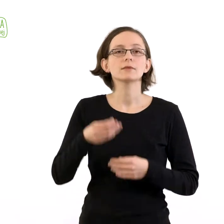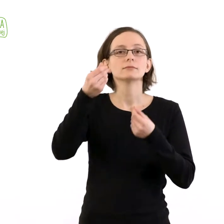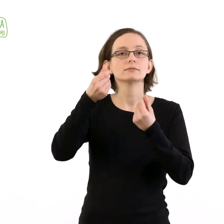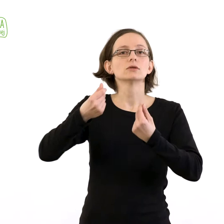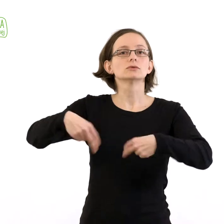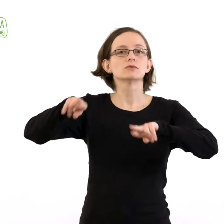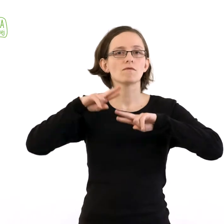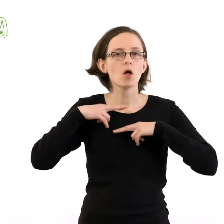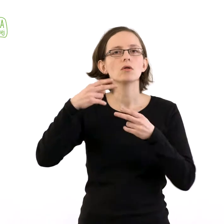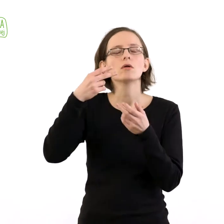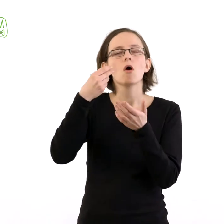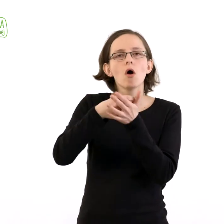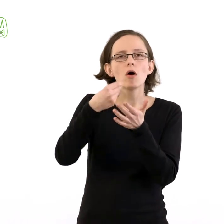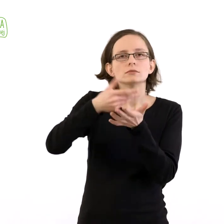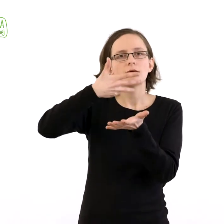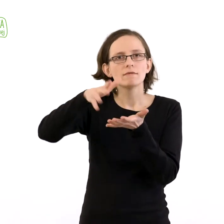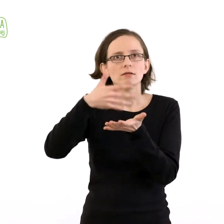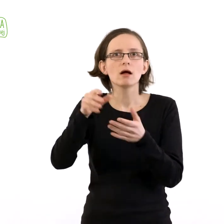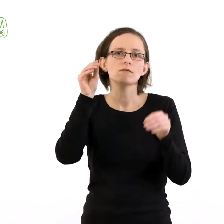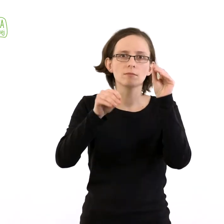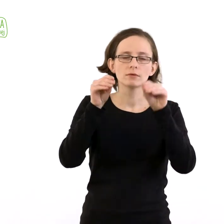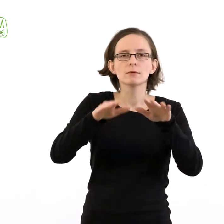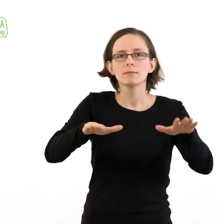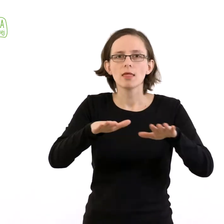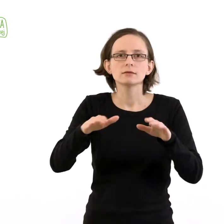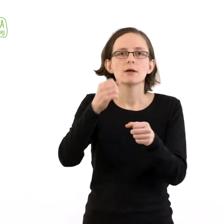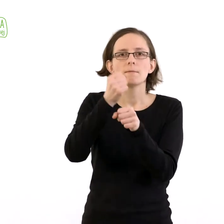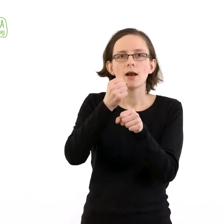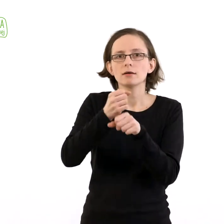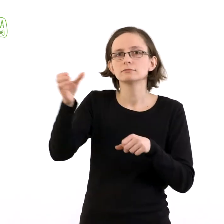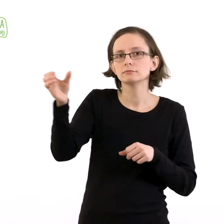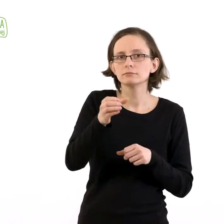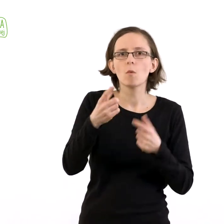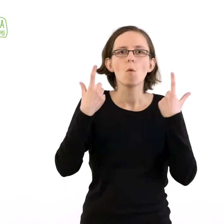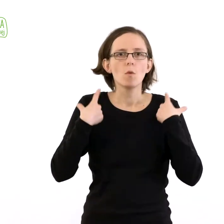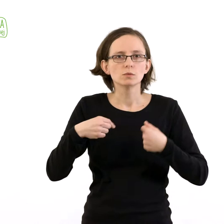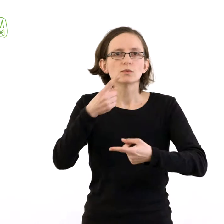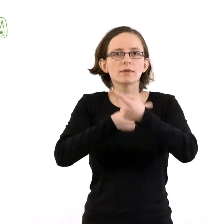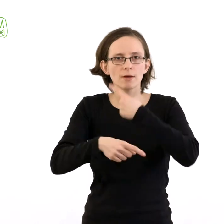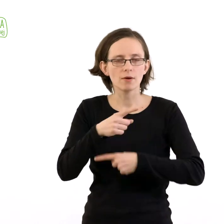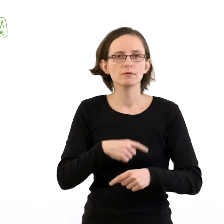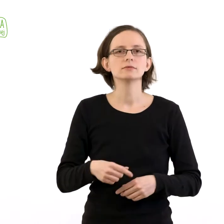1. Zwrot kosztów wyposażenia stanowiska pracy zatrudnionych osób niepełnosprawnych.